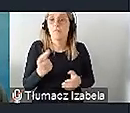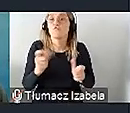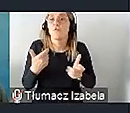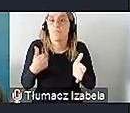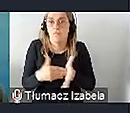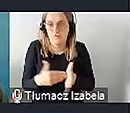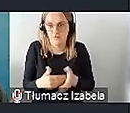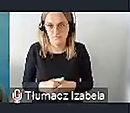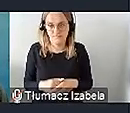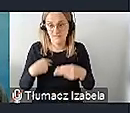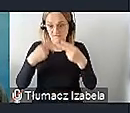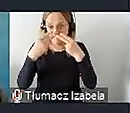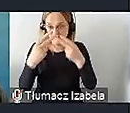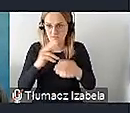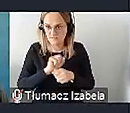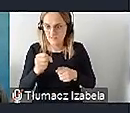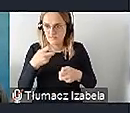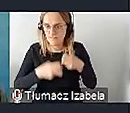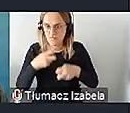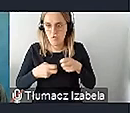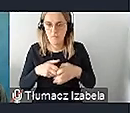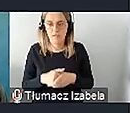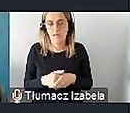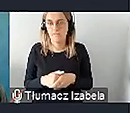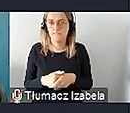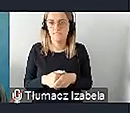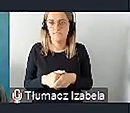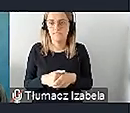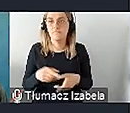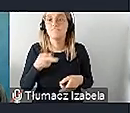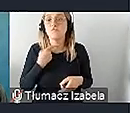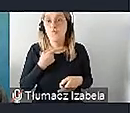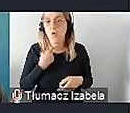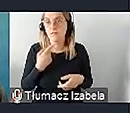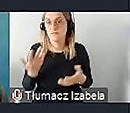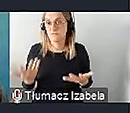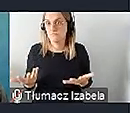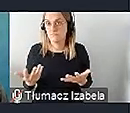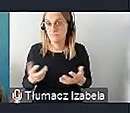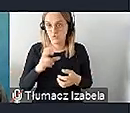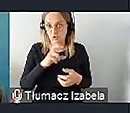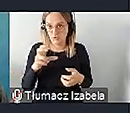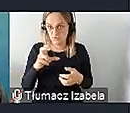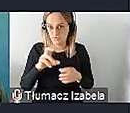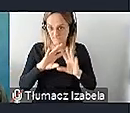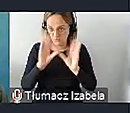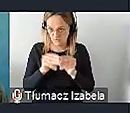Widzę, że są jakieś problemy z dźwiękiem. Czy to dotyczy wszystkich?